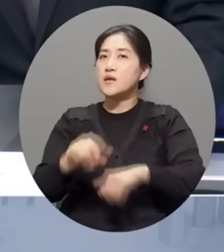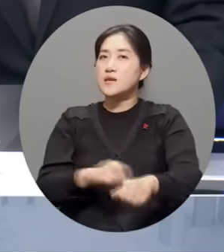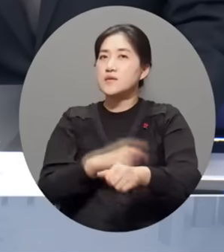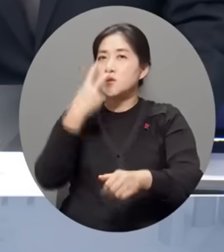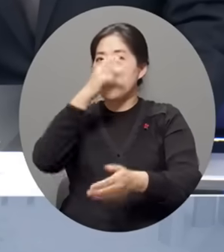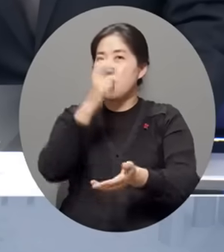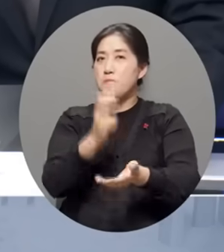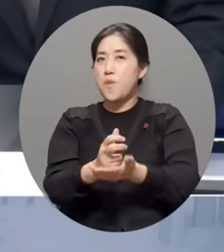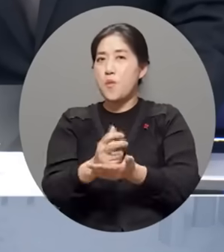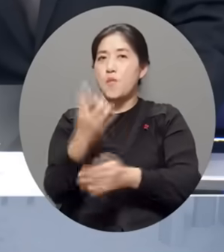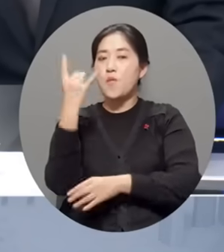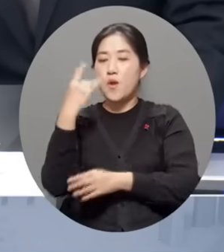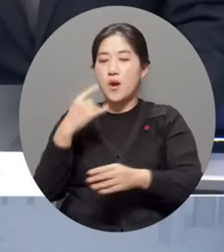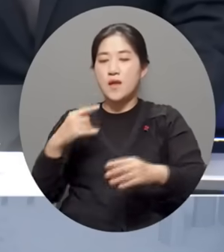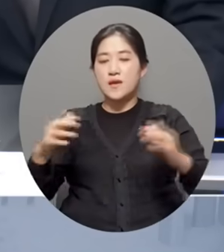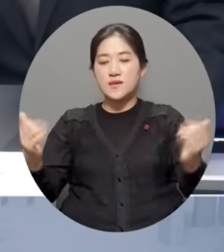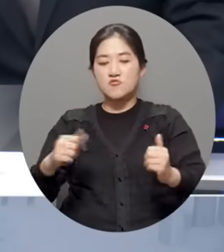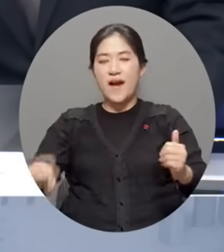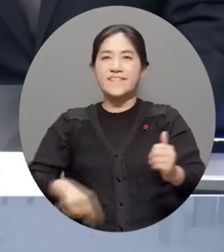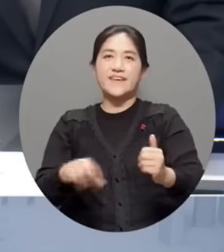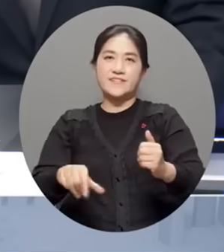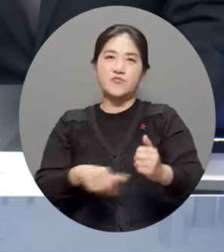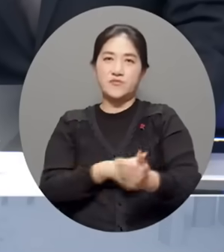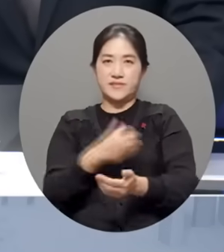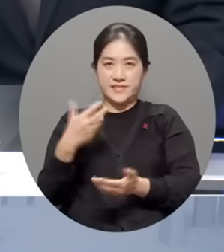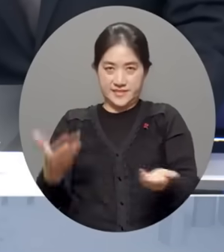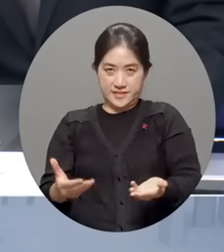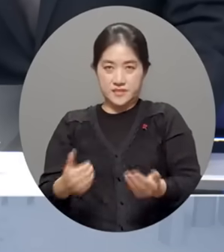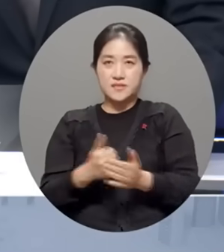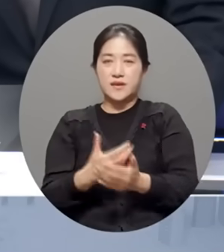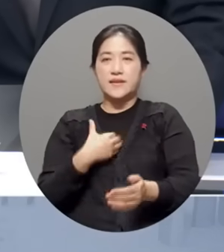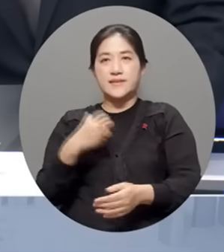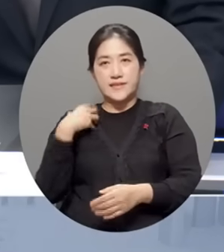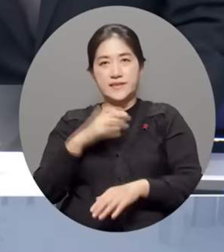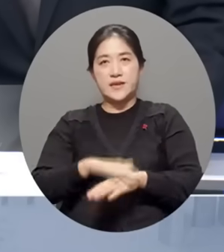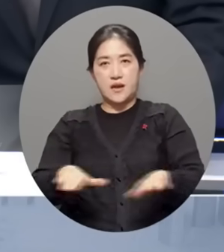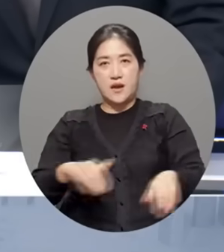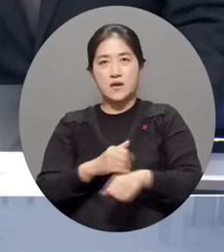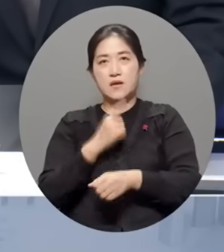그리고 또 오늘 아침에 윤재옥 원내대표 발언을 보면 특검법은 기본적으로 원내